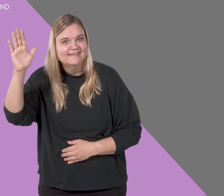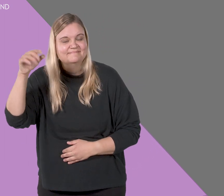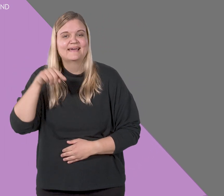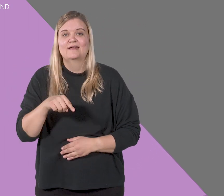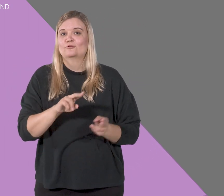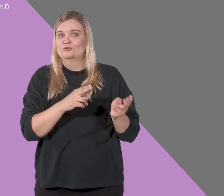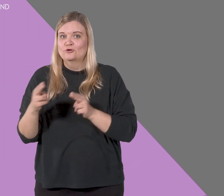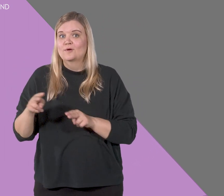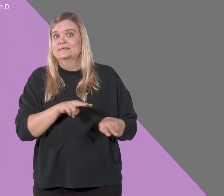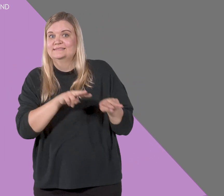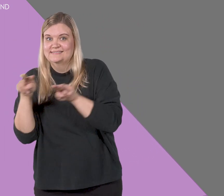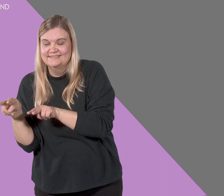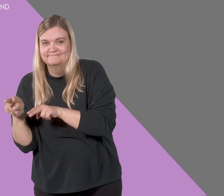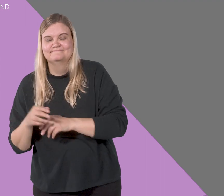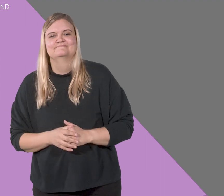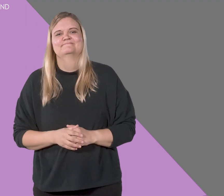Hej! Nu är det dags för den här veckans nyhetsöversikt.